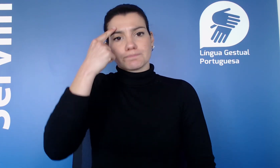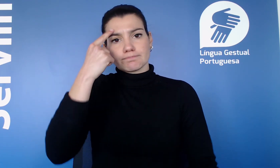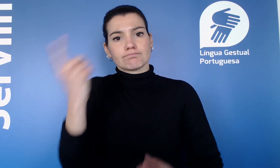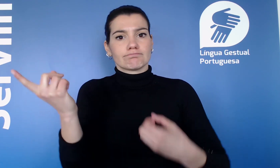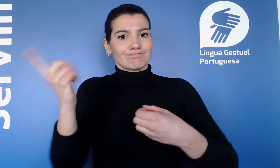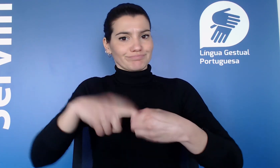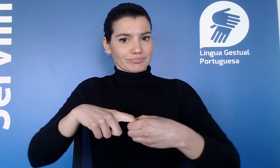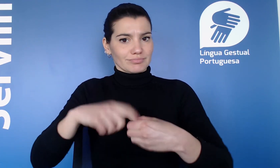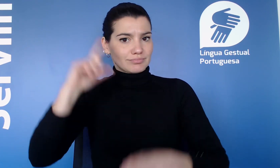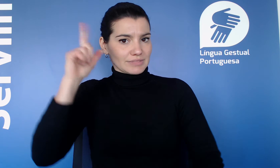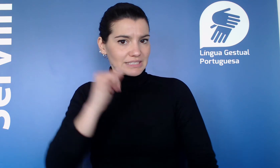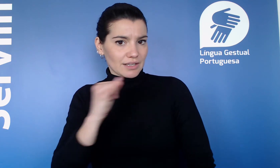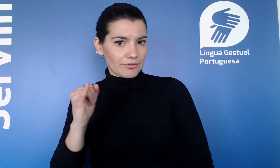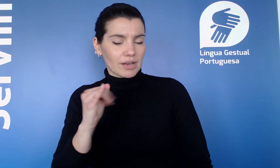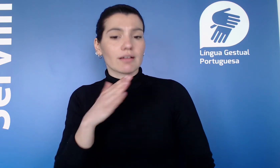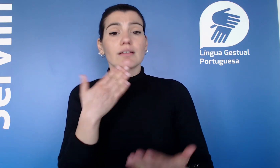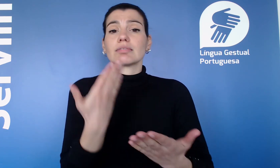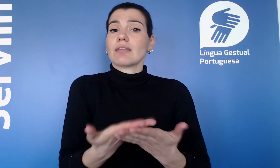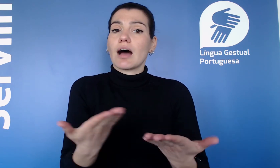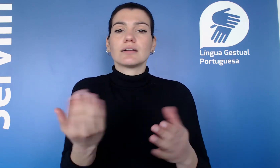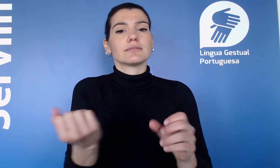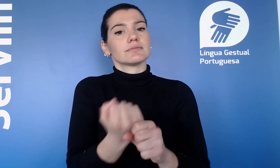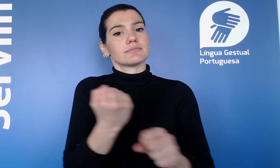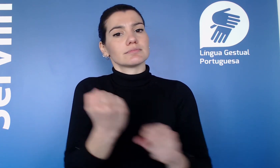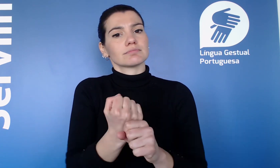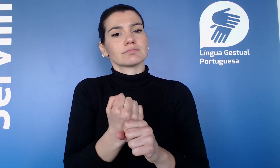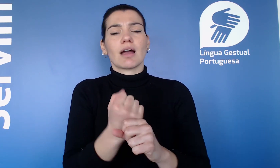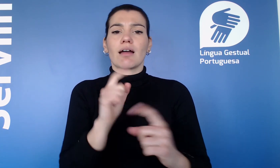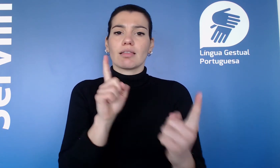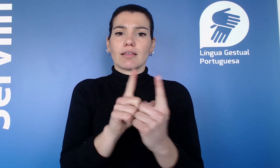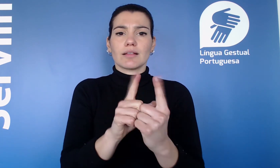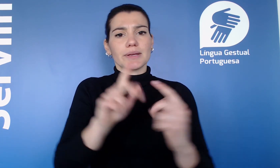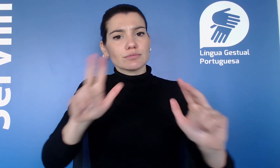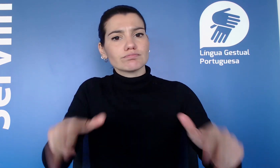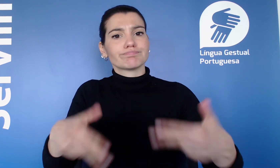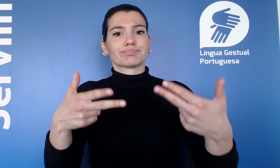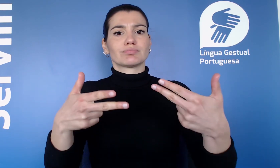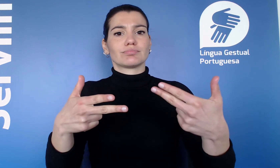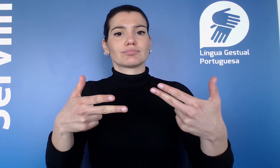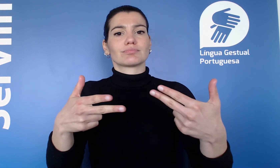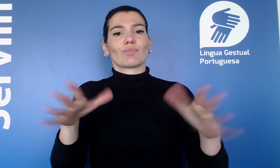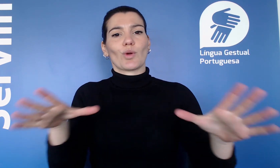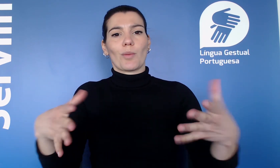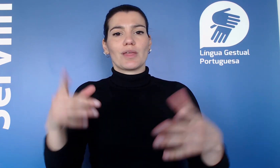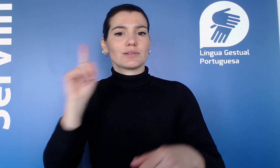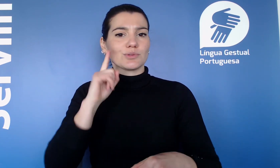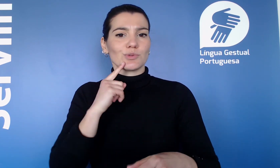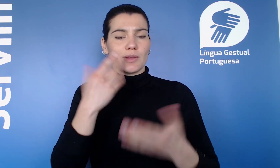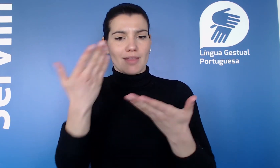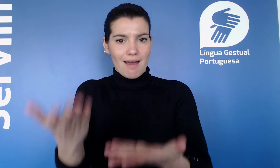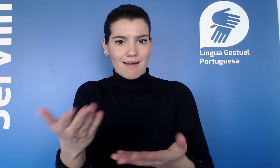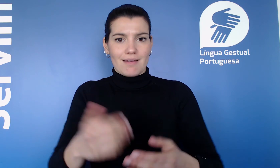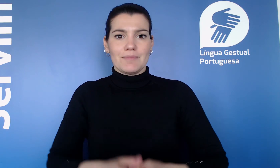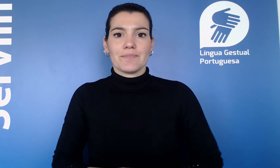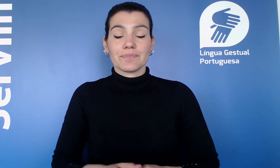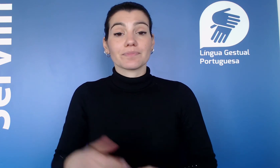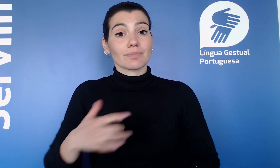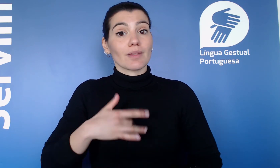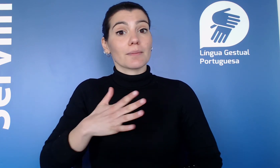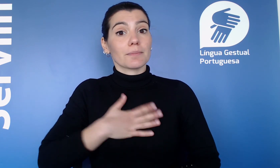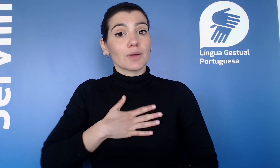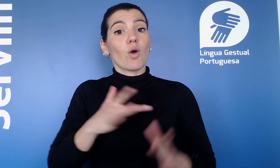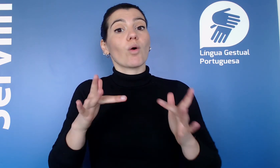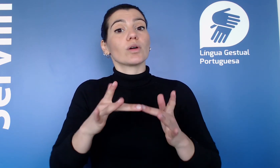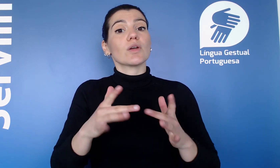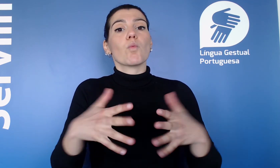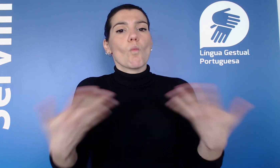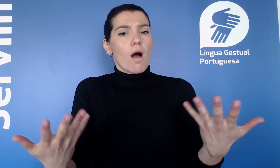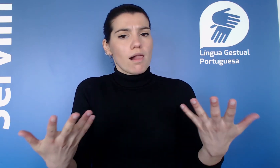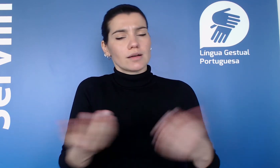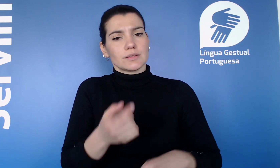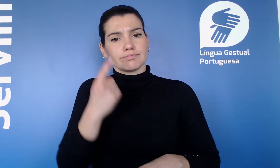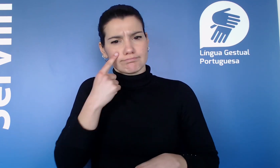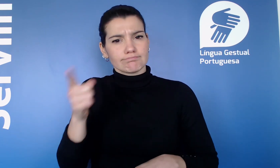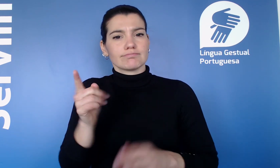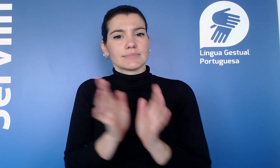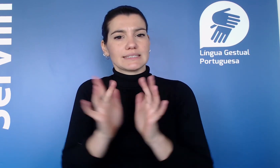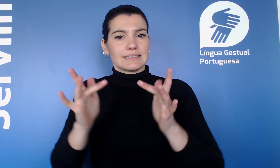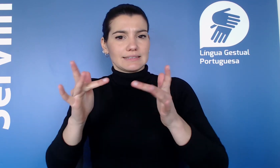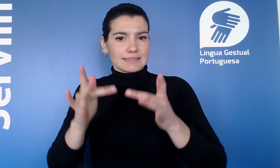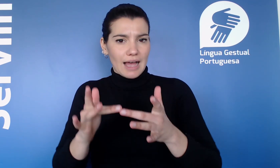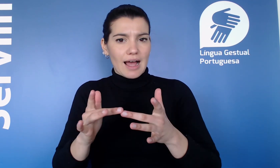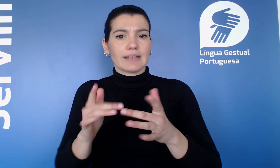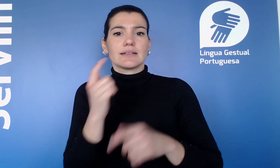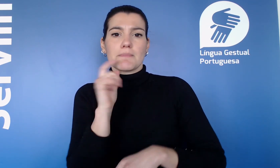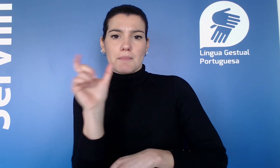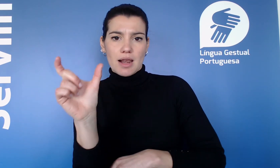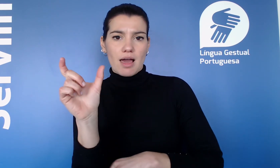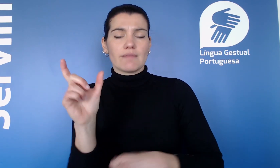Saiba quais as empresas que pode contactar, no separador Parceiros Serviin, ou através do portal